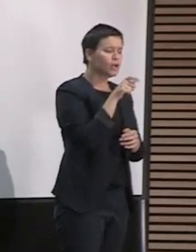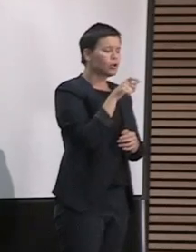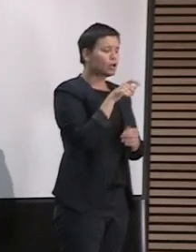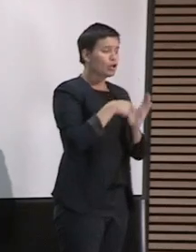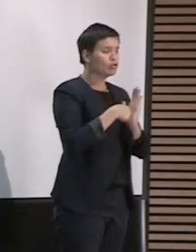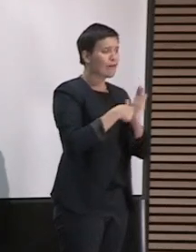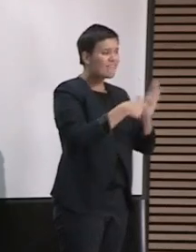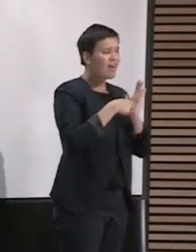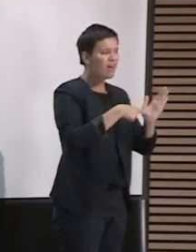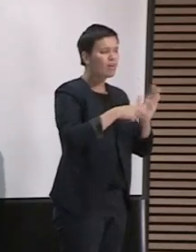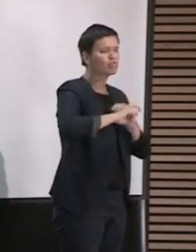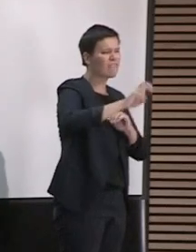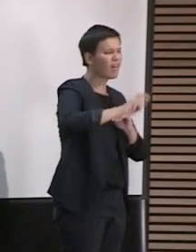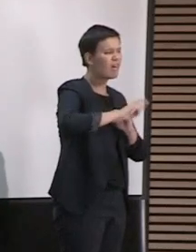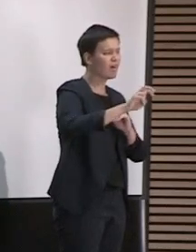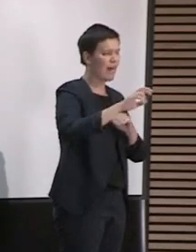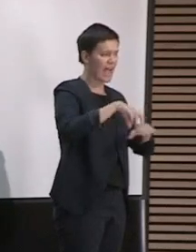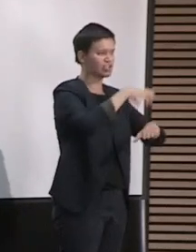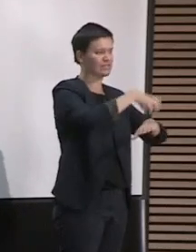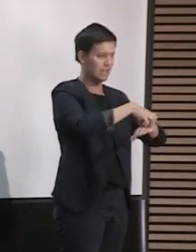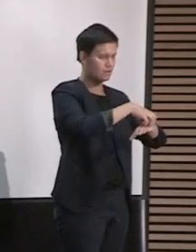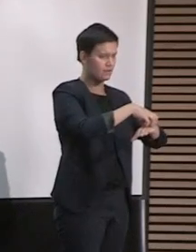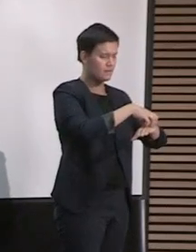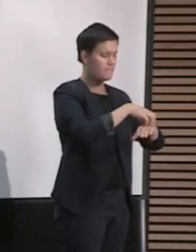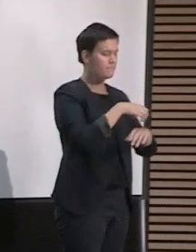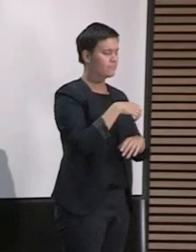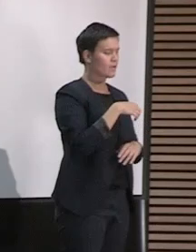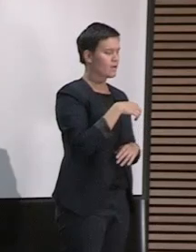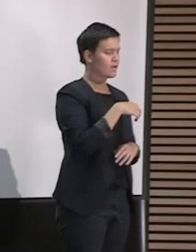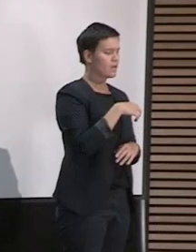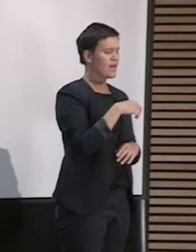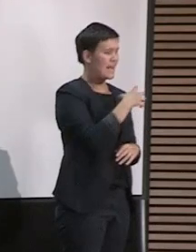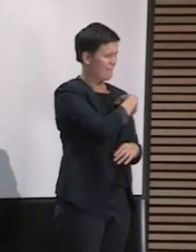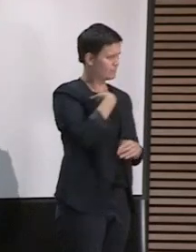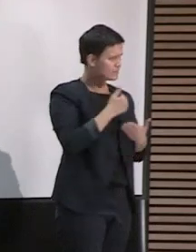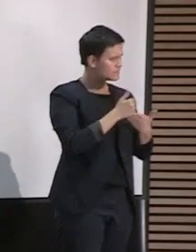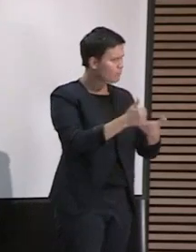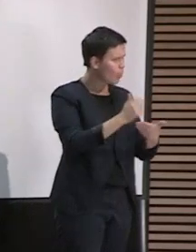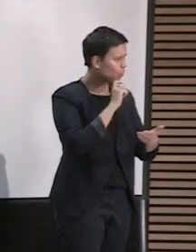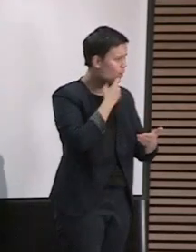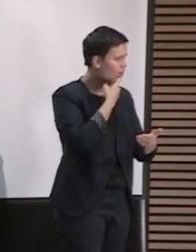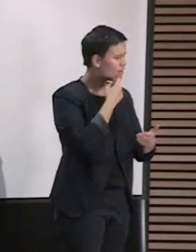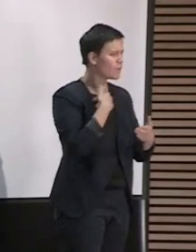ake pea- e rua-wiki te roa pea. Kia tangohia e te hunga kua